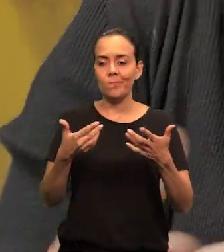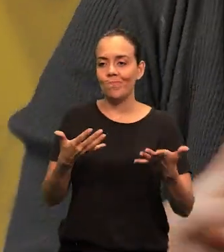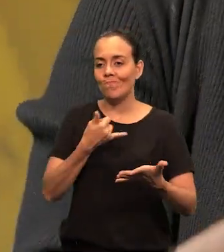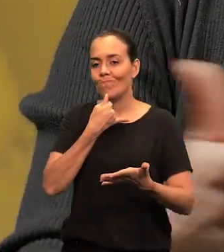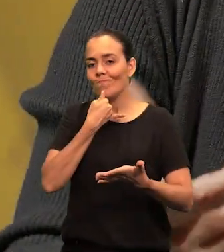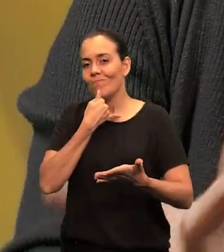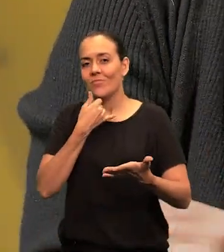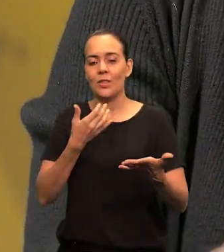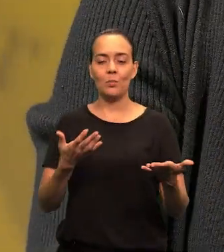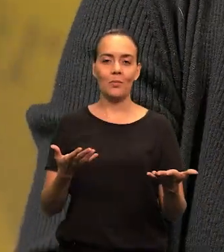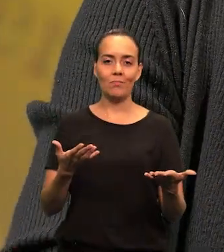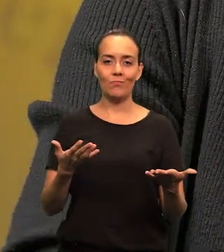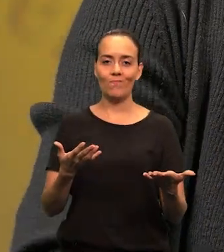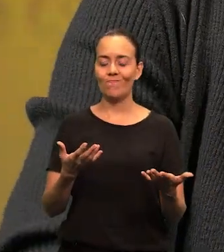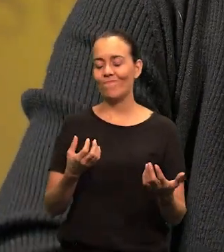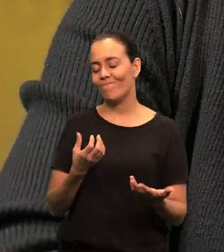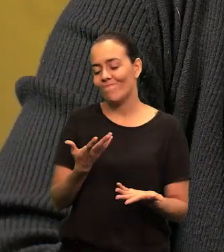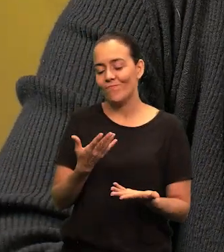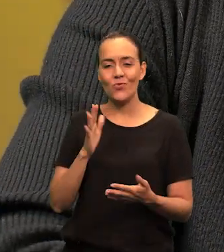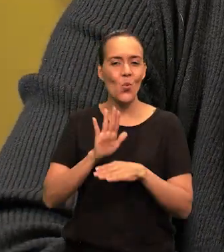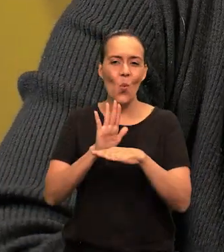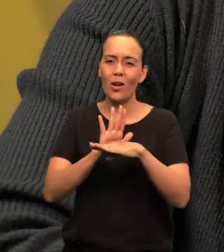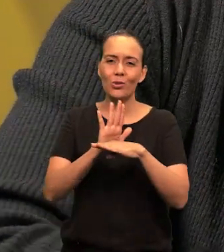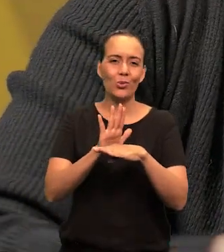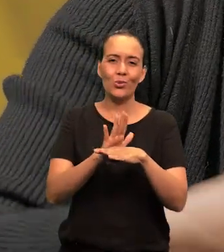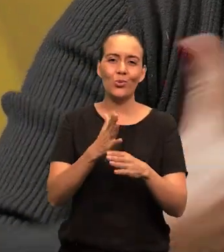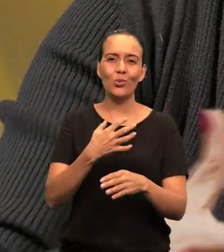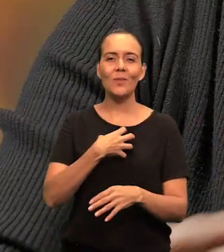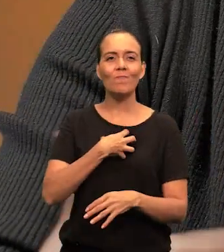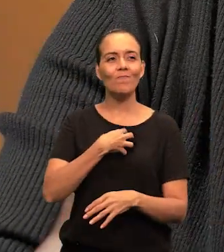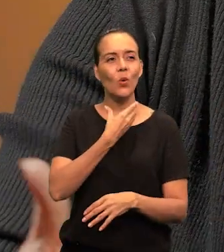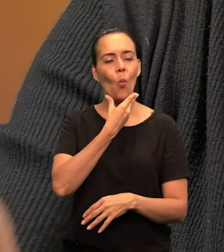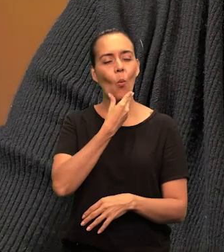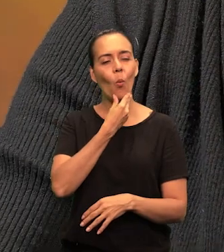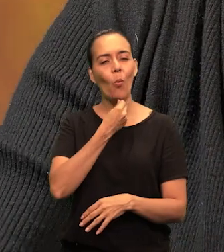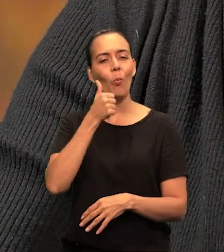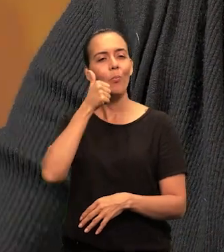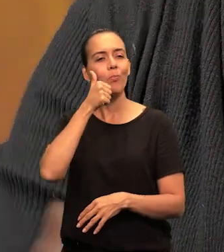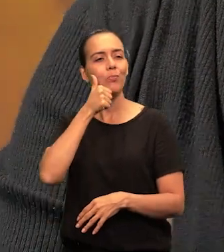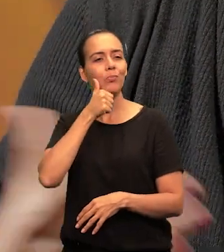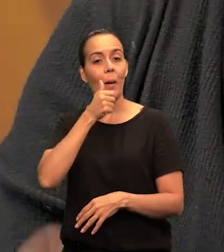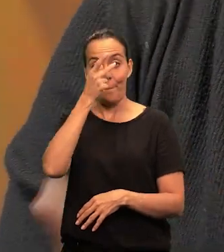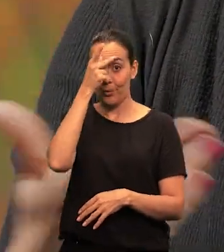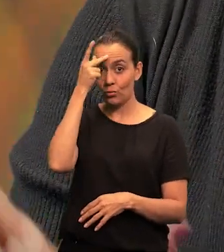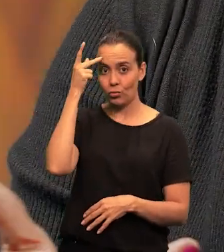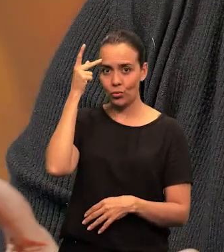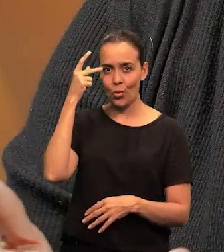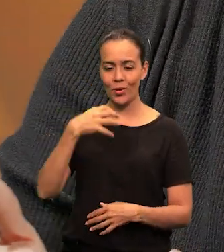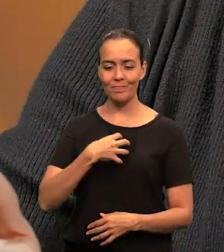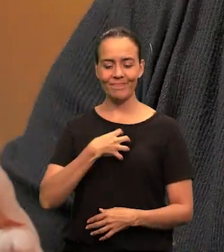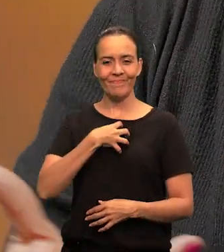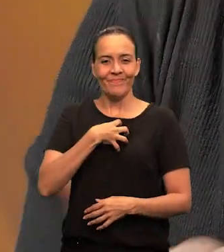e tudo isso, infelizmente, não leva o ser humano a se sentir melhor. O humano e o brasileiro a se sentir melhor.